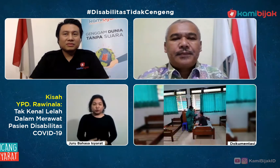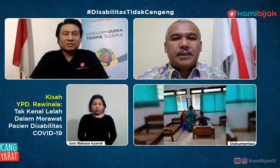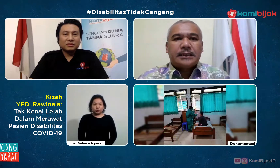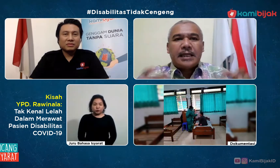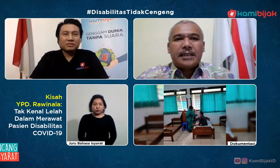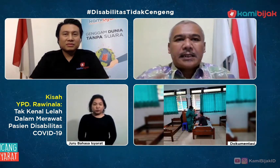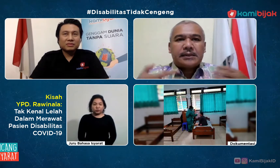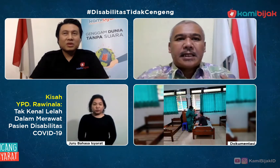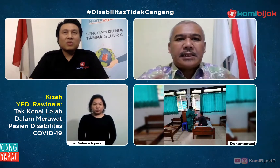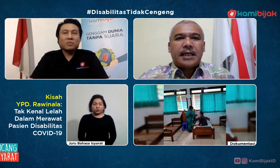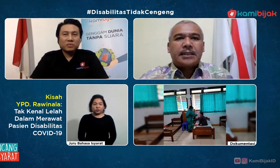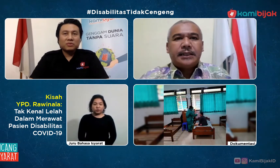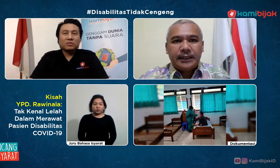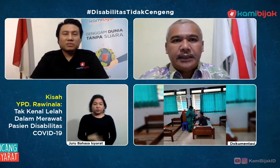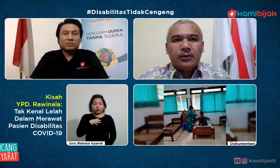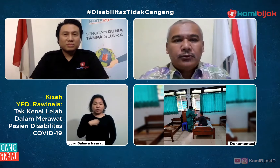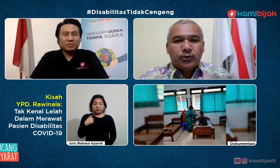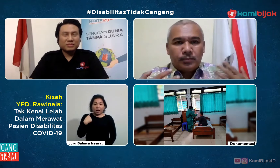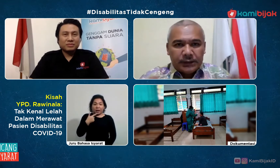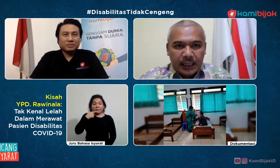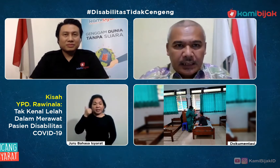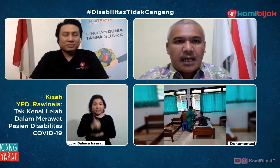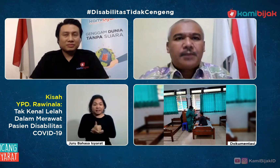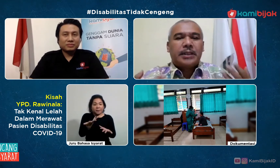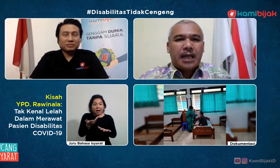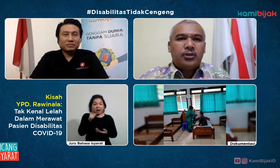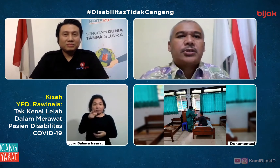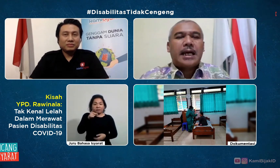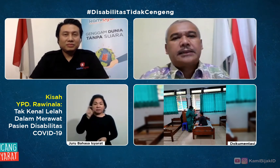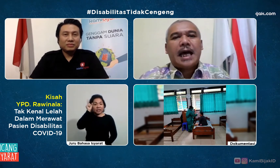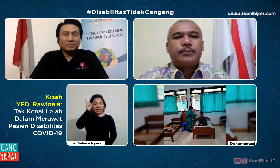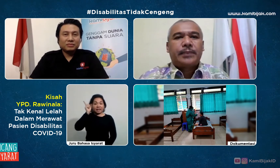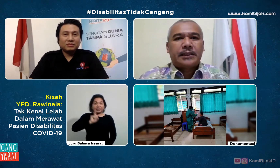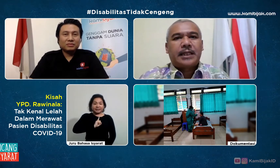adalah kita ada kesadaran diri untuk menjaga berperilaku hidup sehat dan taat,